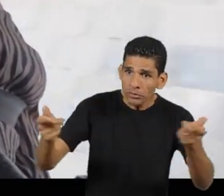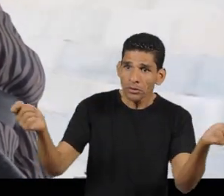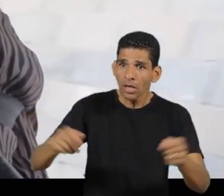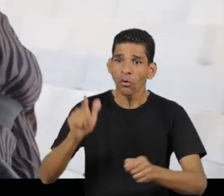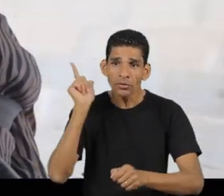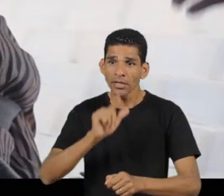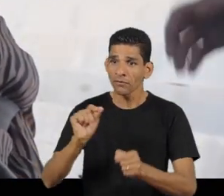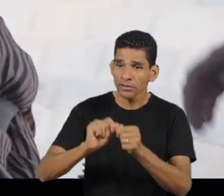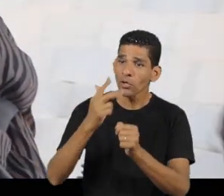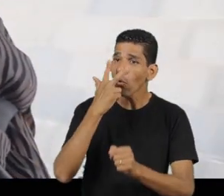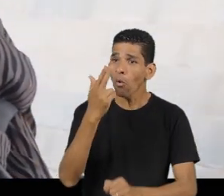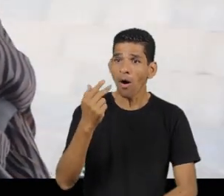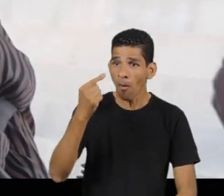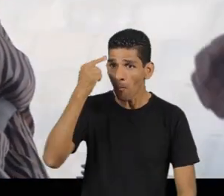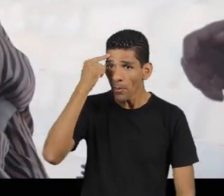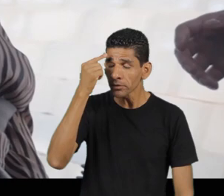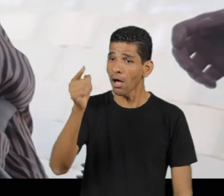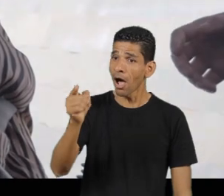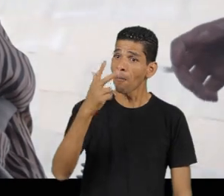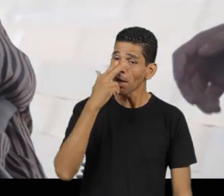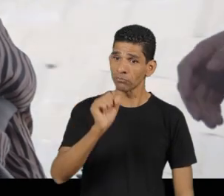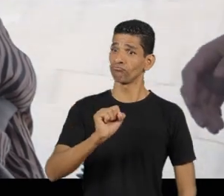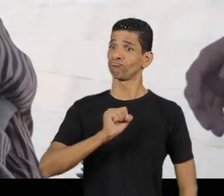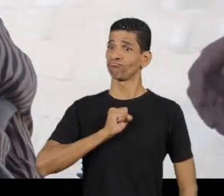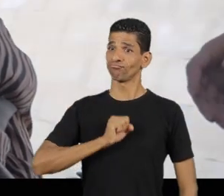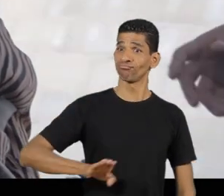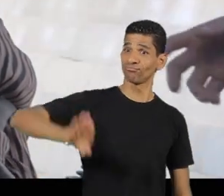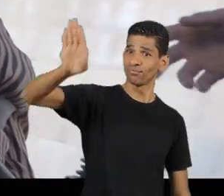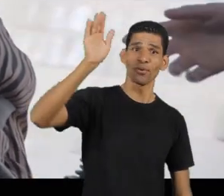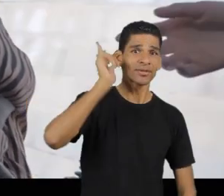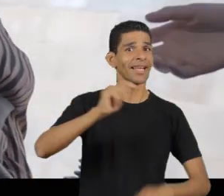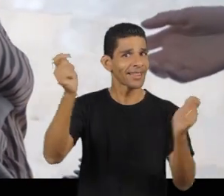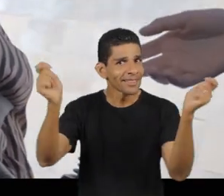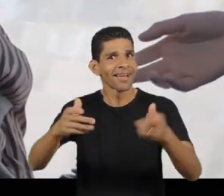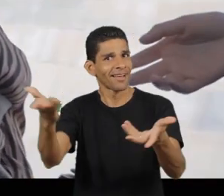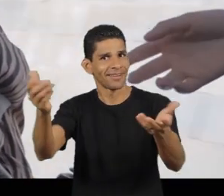que seria o da supervalorização, o heroísmo, que seria